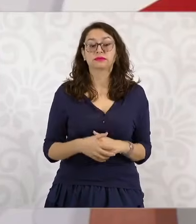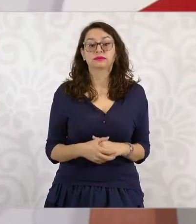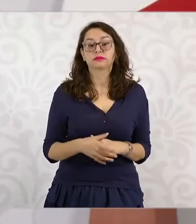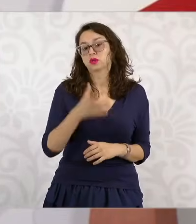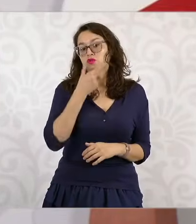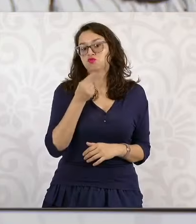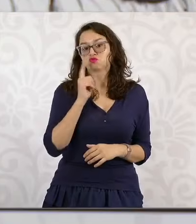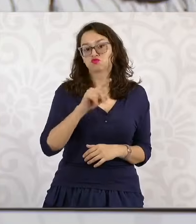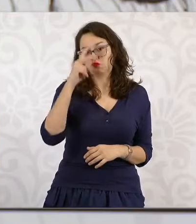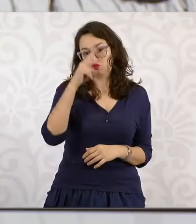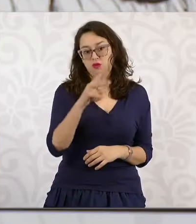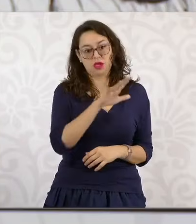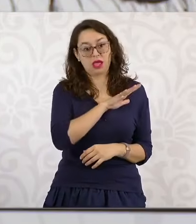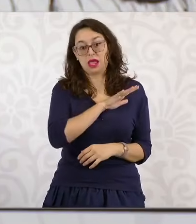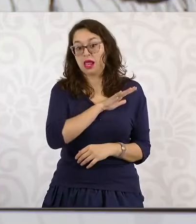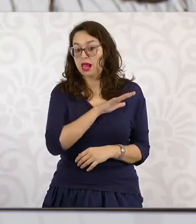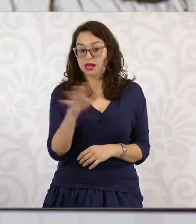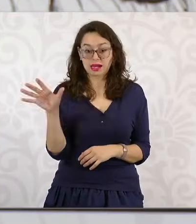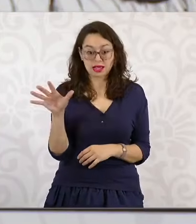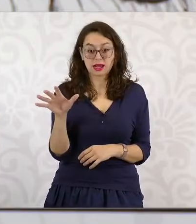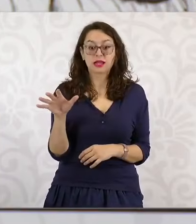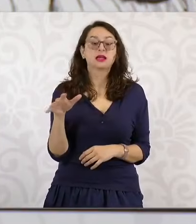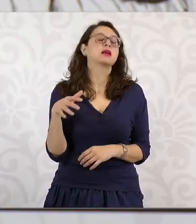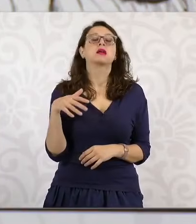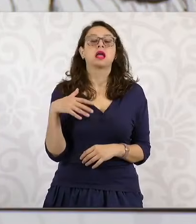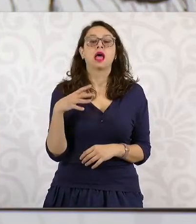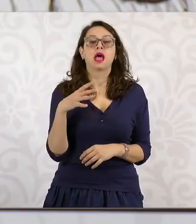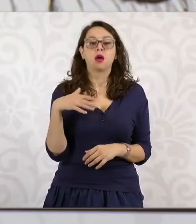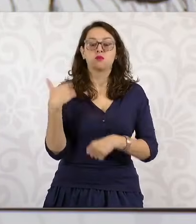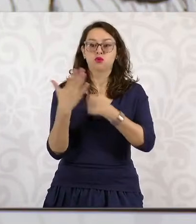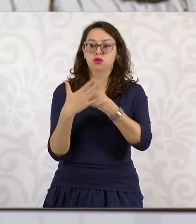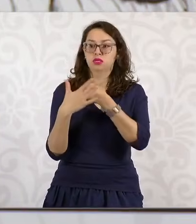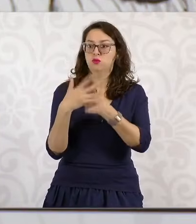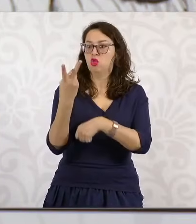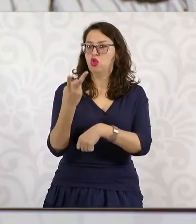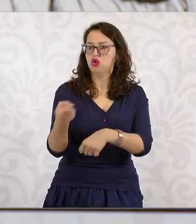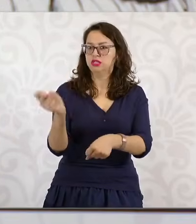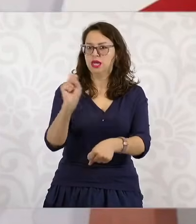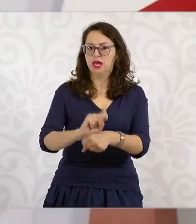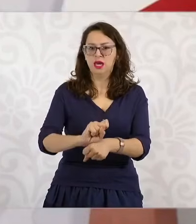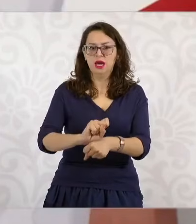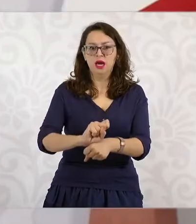tenemos un estudio ah que viene en dos en dos semanas, en una semana y media eh de mexicanas